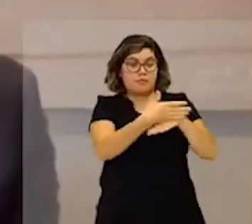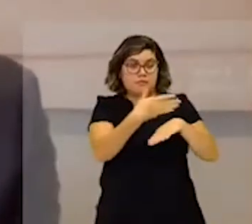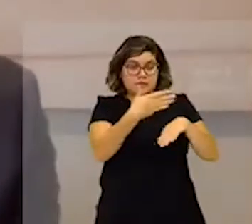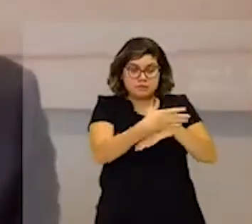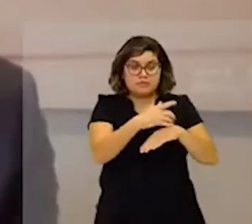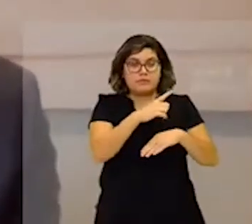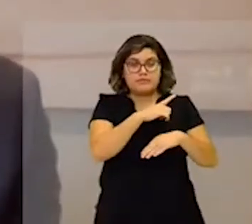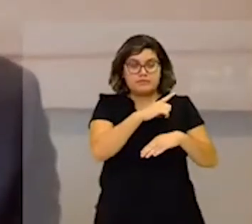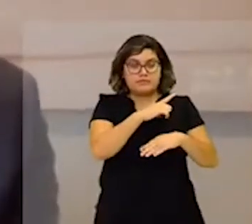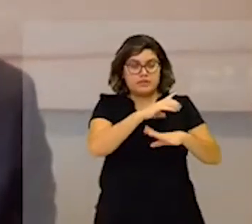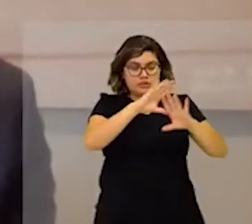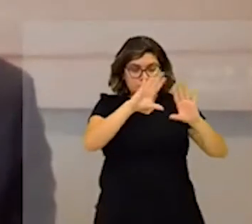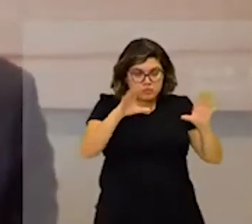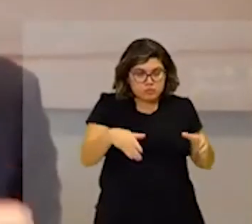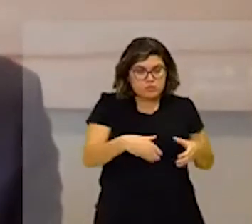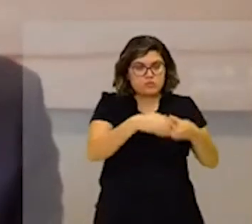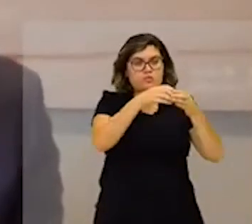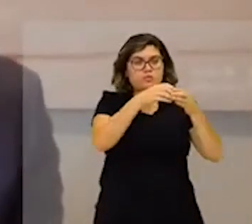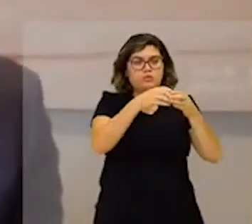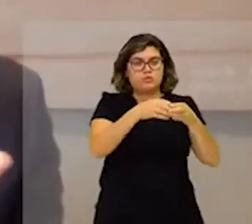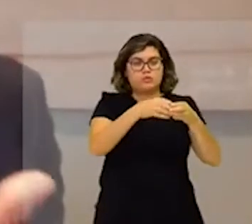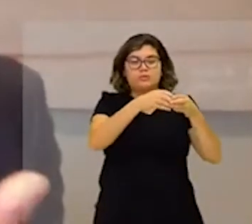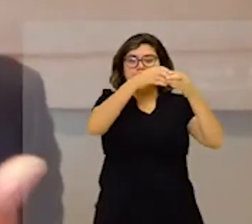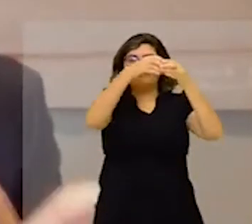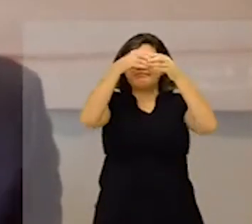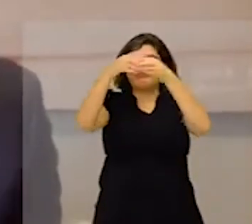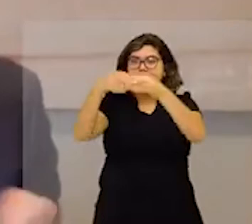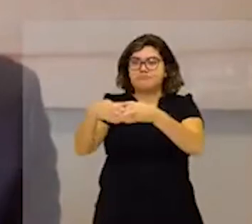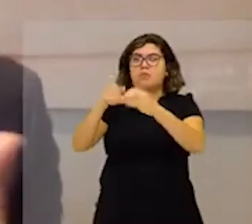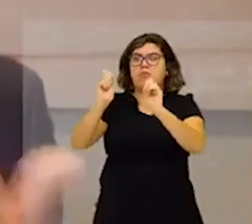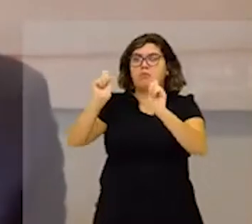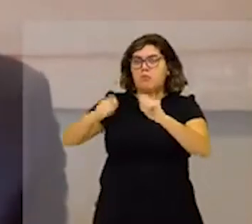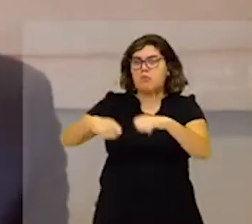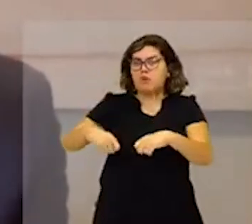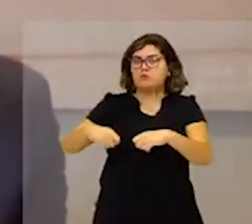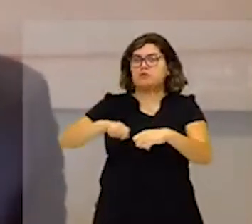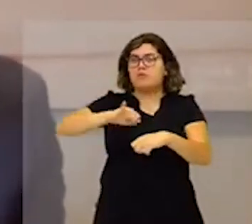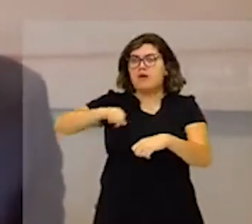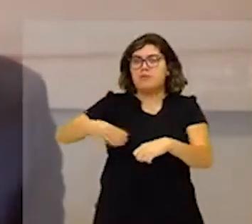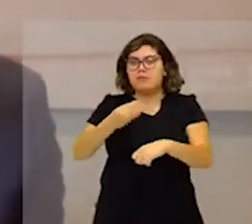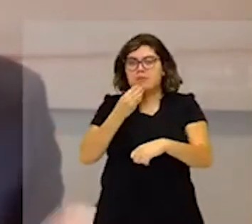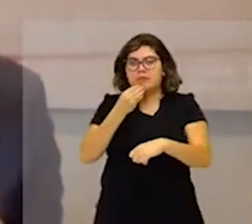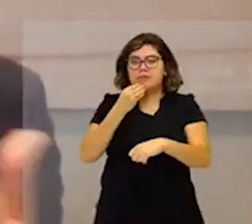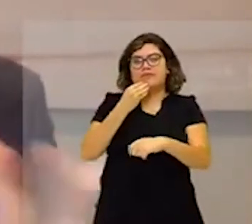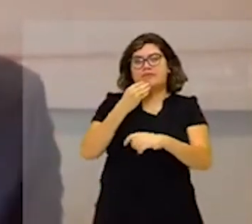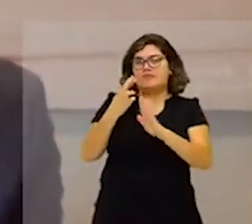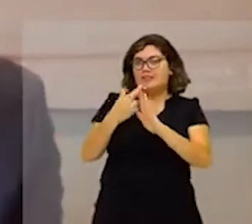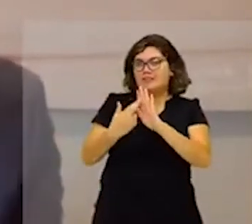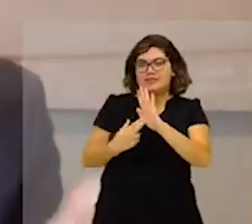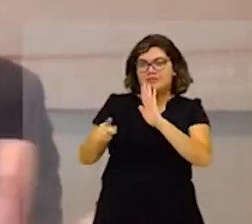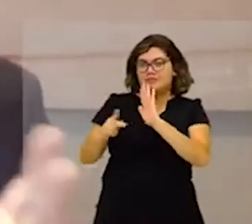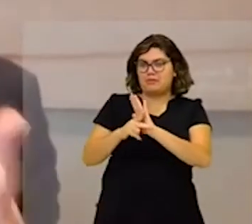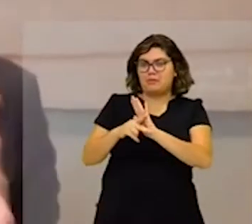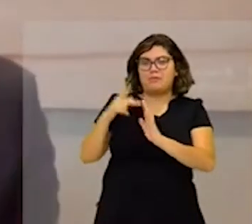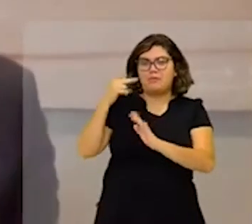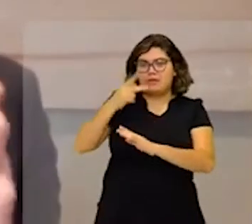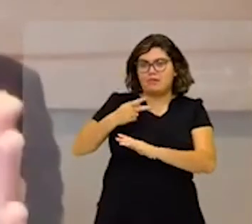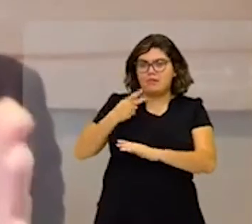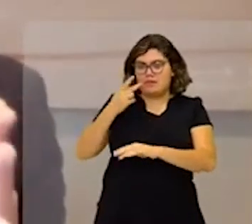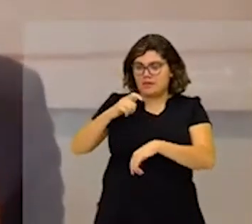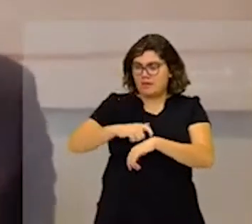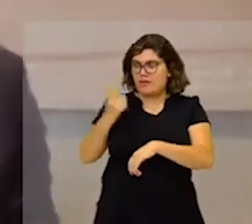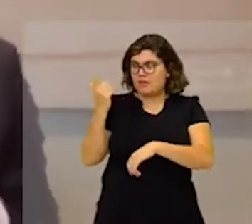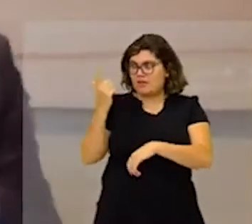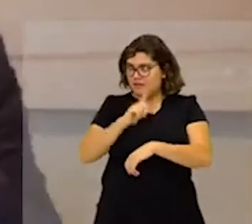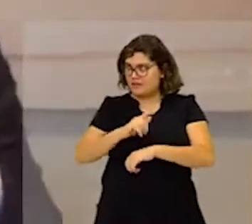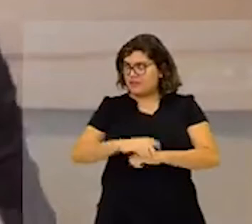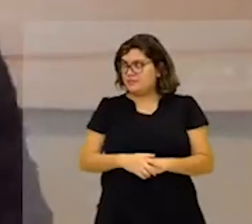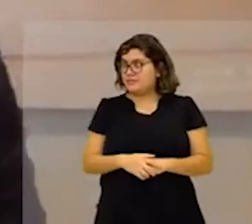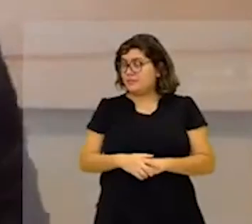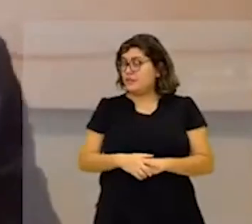congregação coletiva possam a gozá-los açuí das os parlamentares quando eleitas toda a via toda via